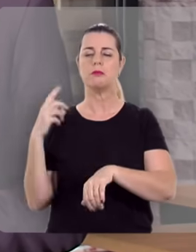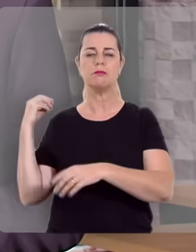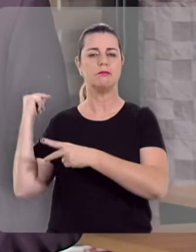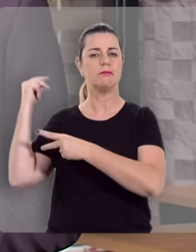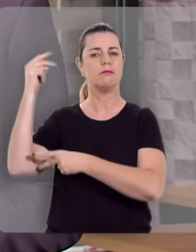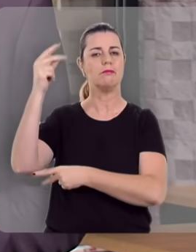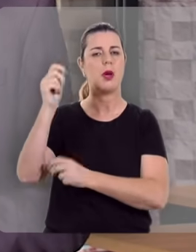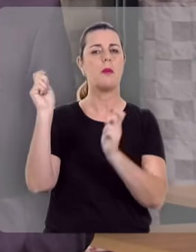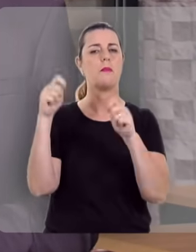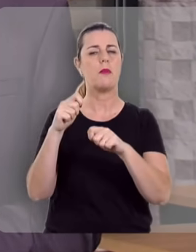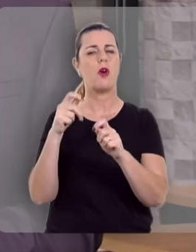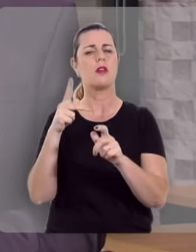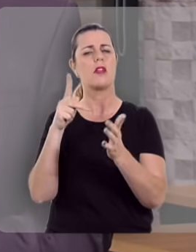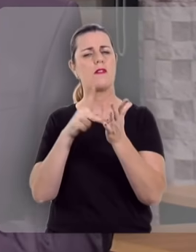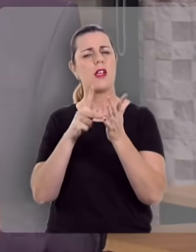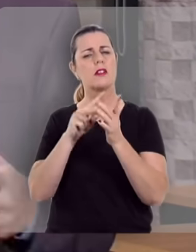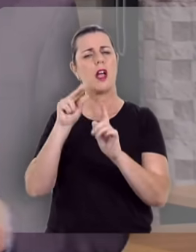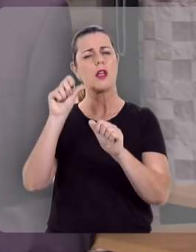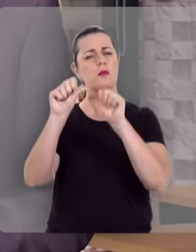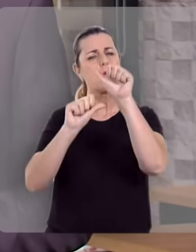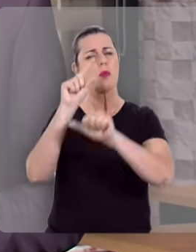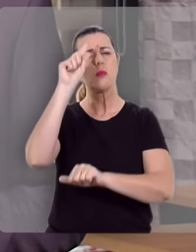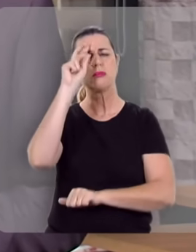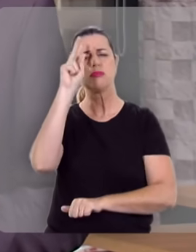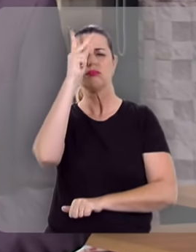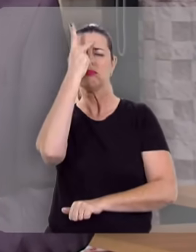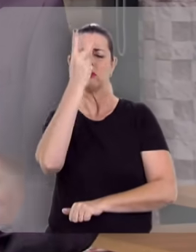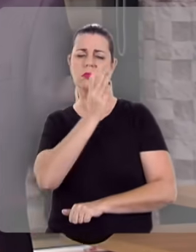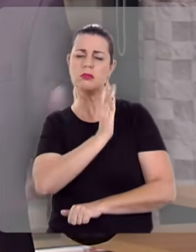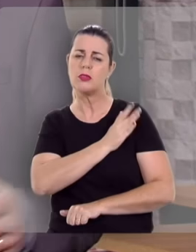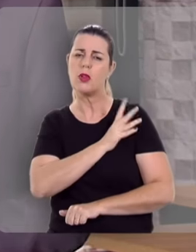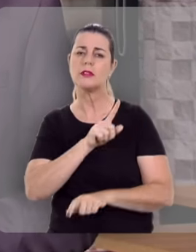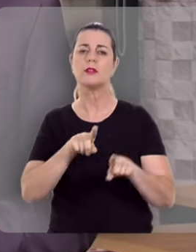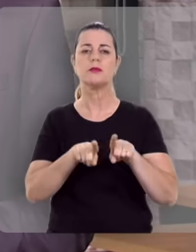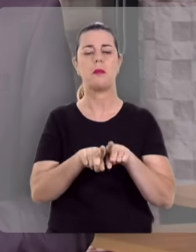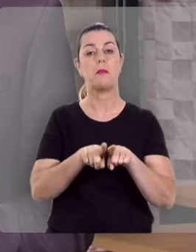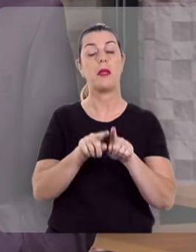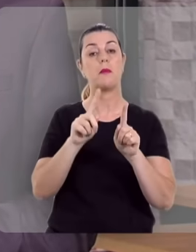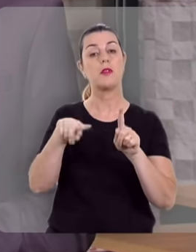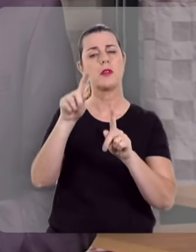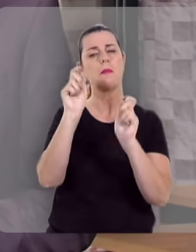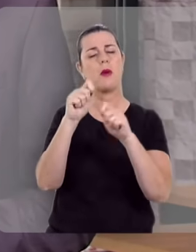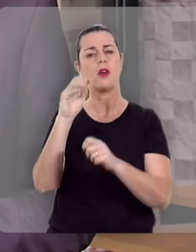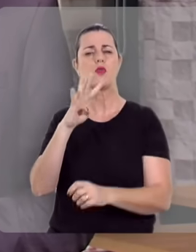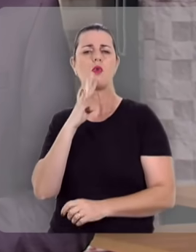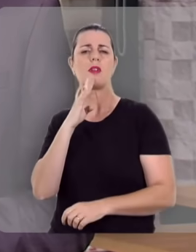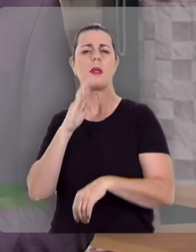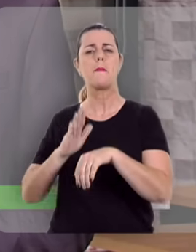de fato impactar a sua mente e ao seu coração e que você possa a procurar conhecer um pouquinho